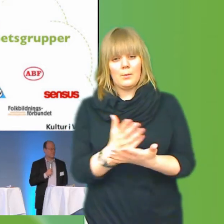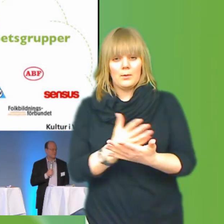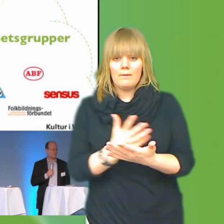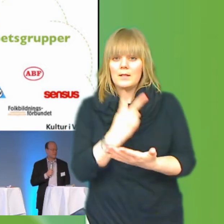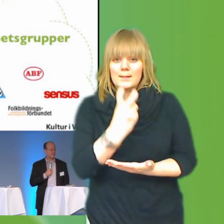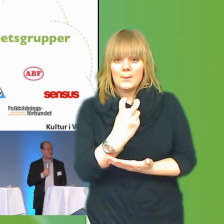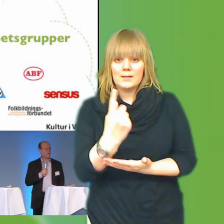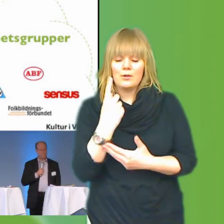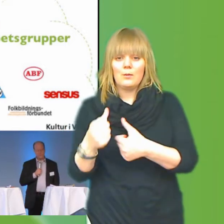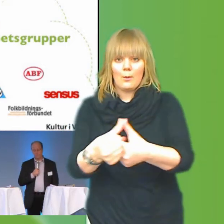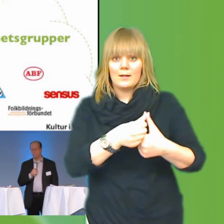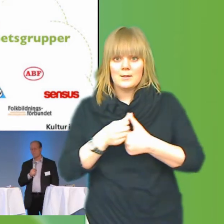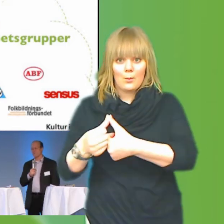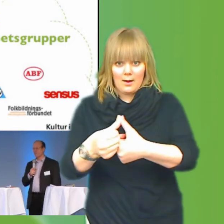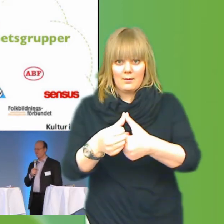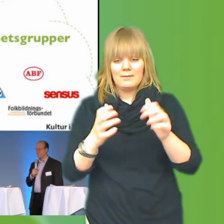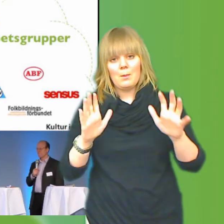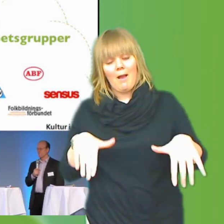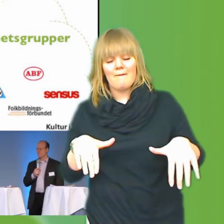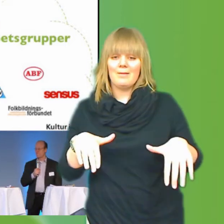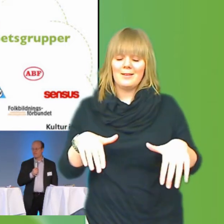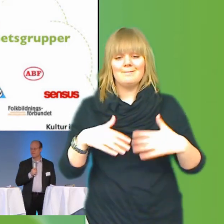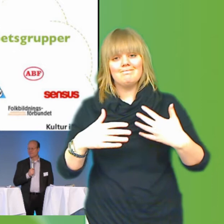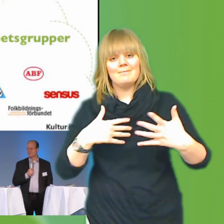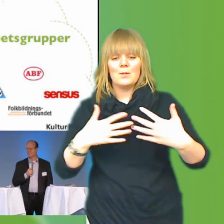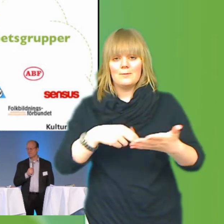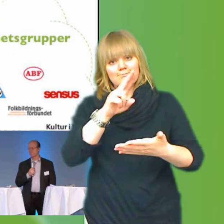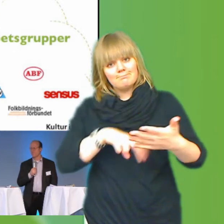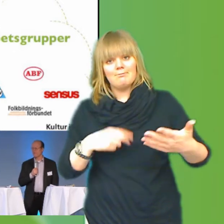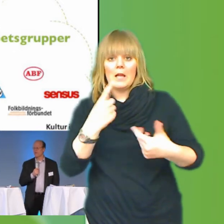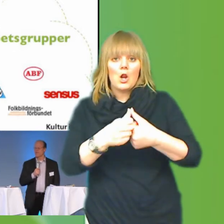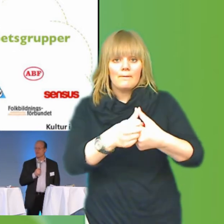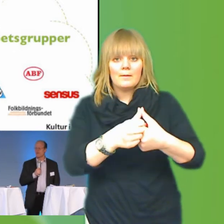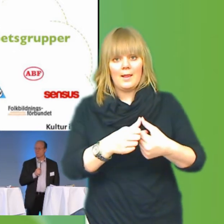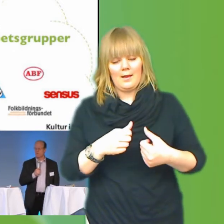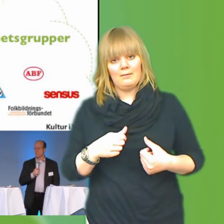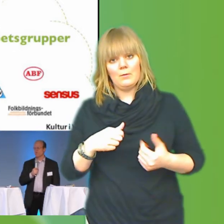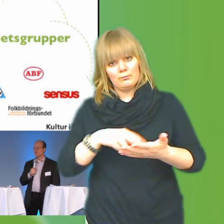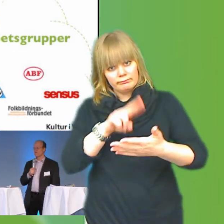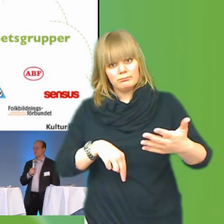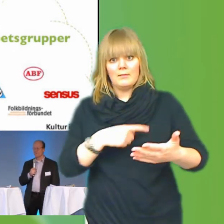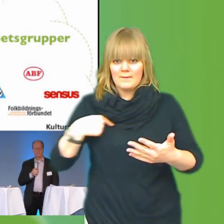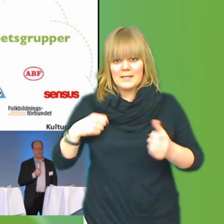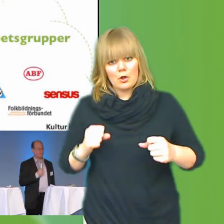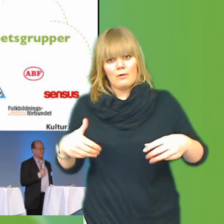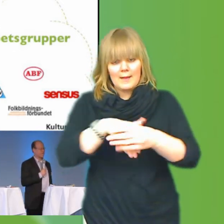som sagt att de sa vara med och jobba mot målet.